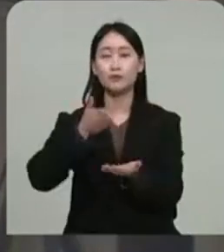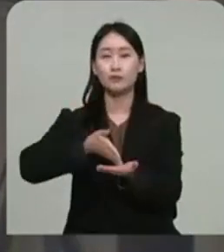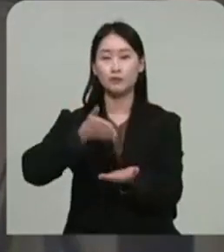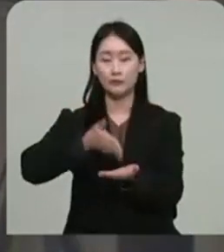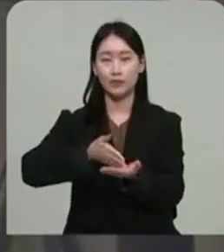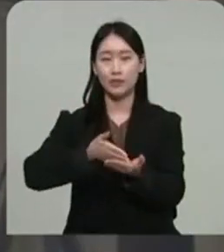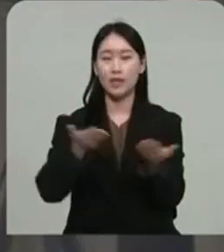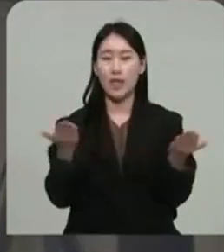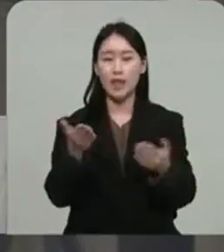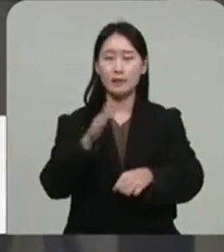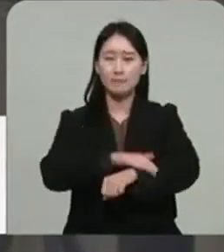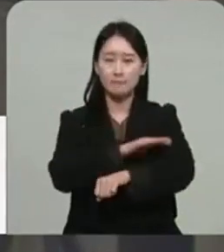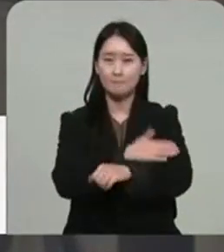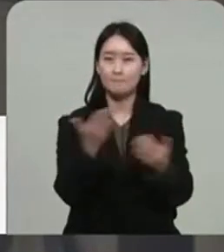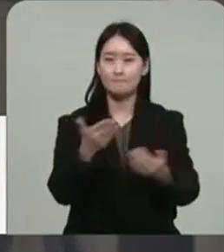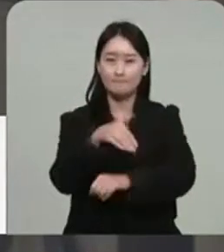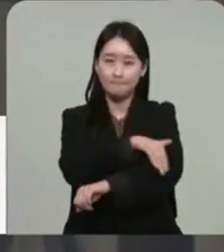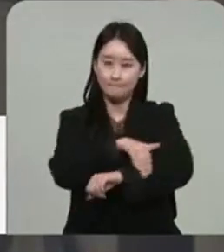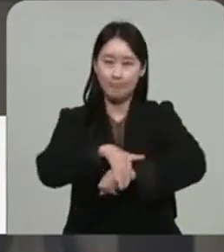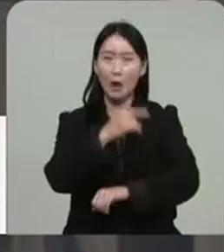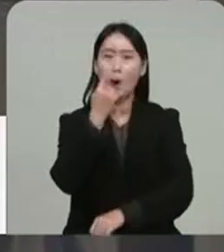직장에 다니는 엄마들이 갈수록 줄고 있습니다.